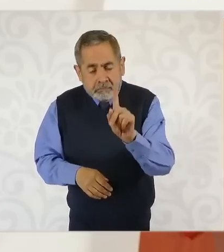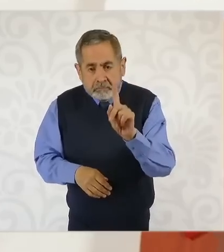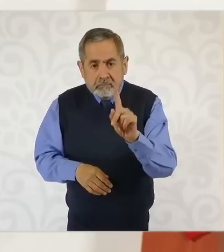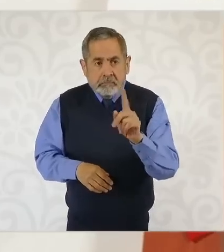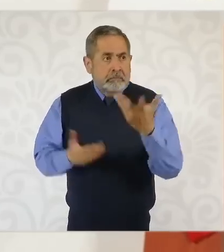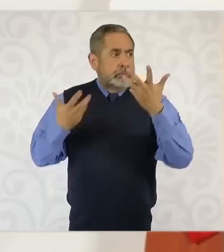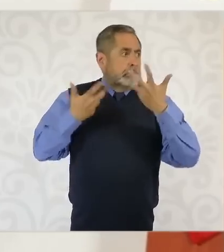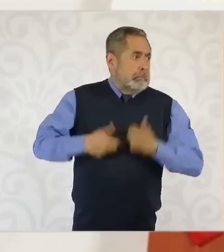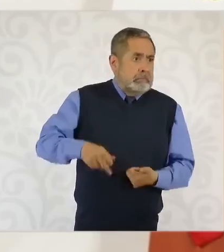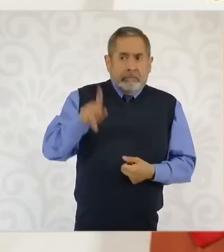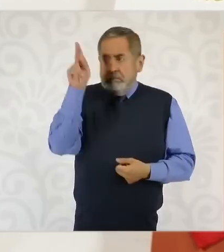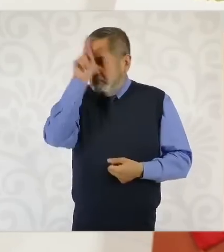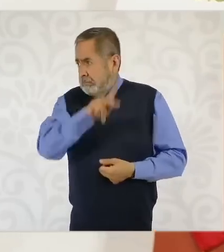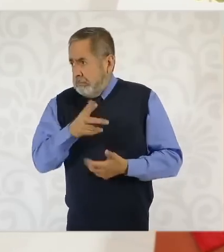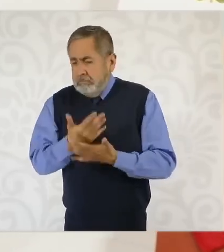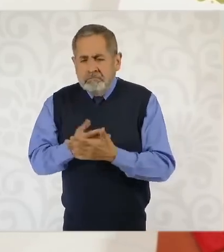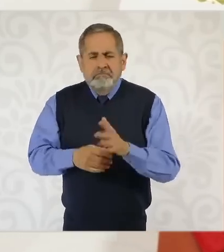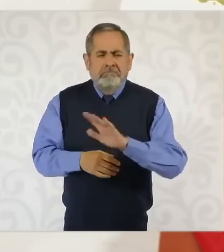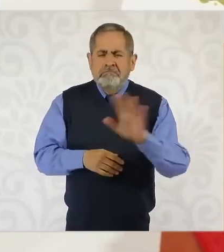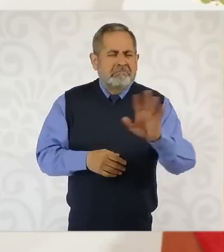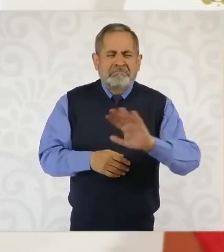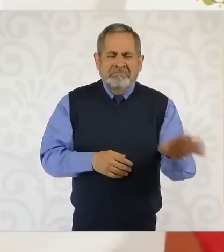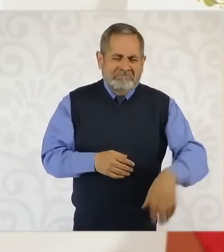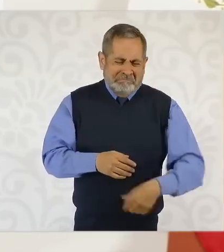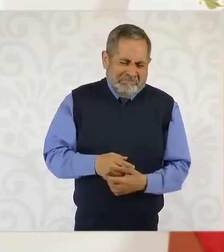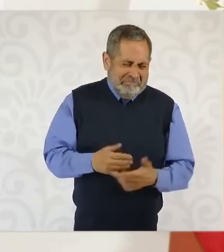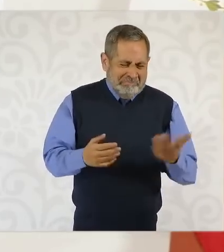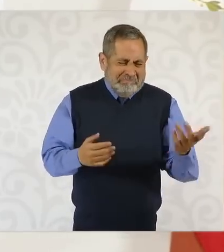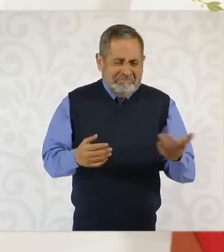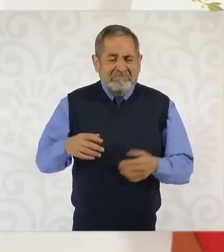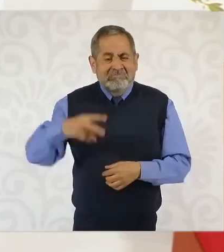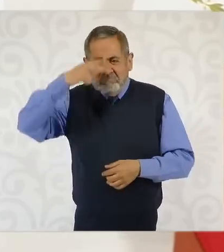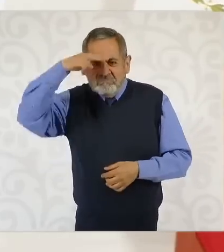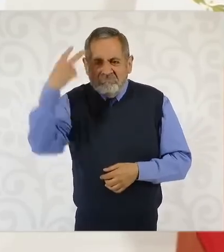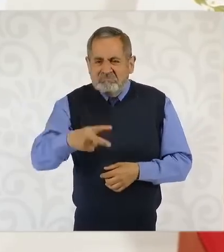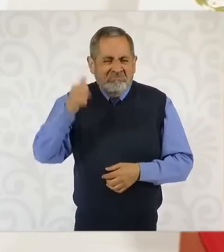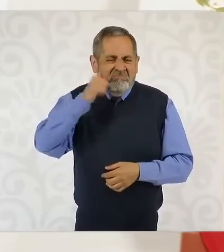mexicanos y mexicanas siempre salimos adelante y vamos a salir adelante Frente a cualquier